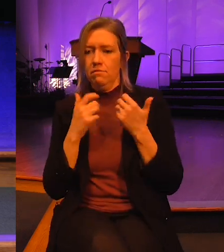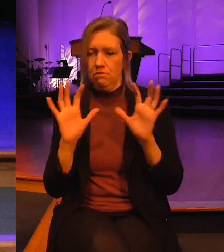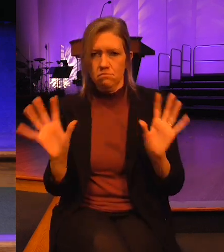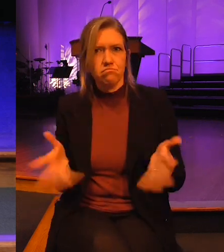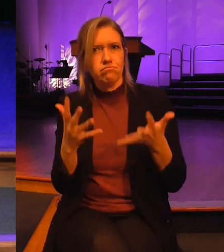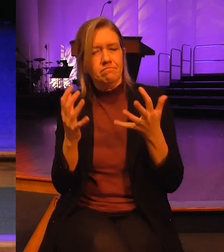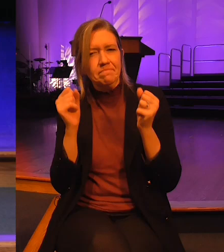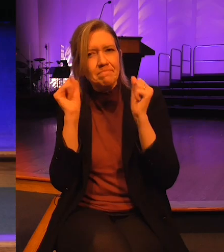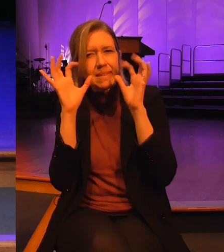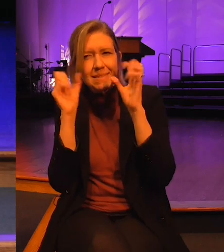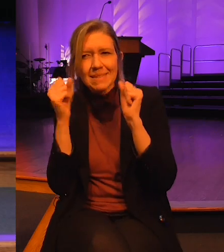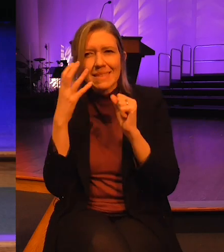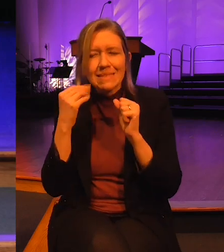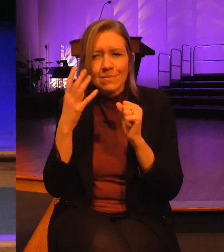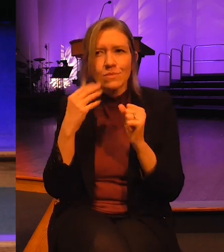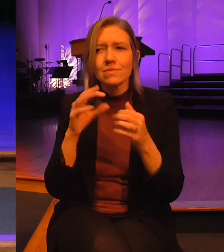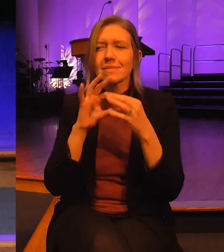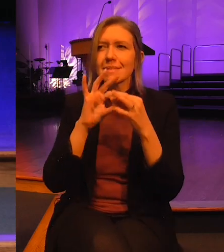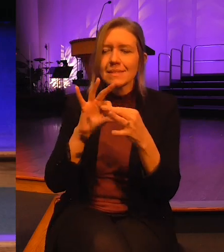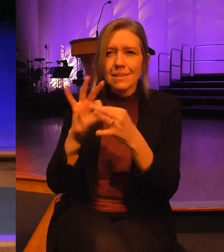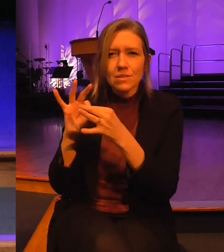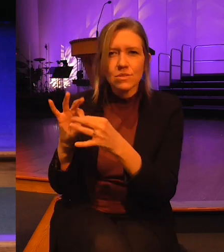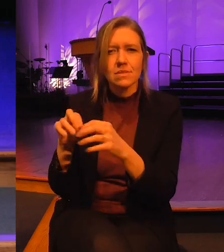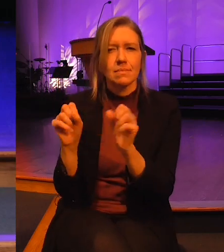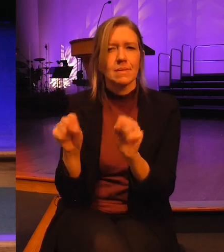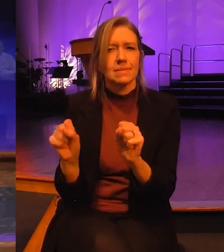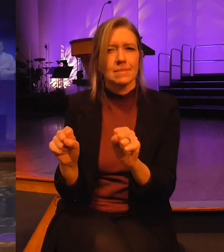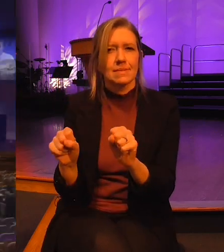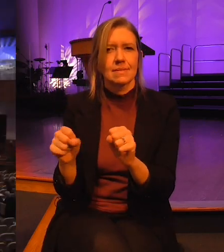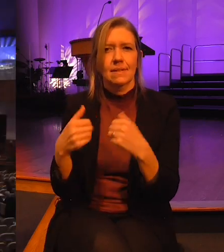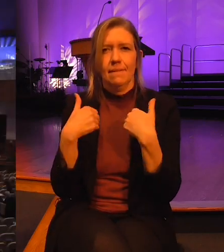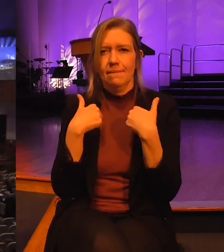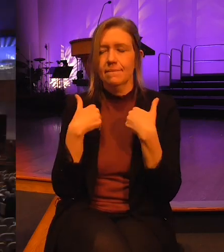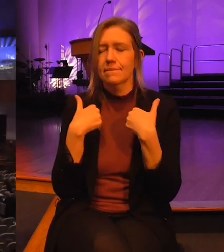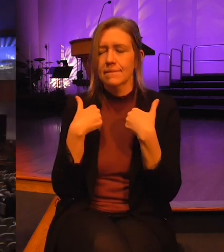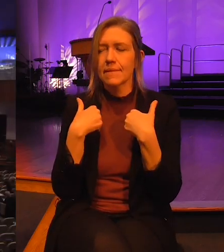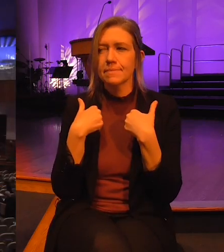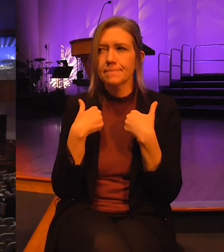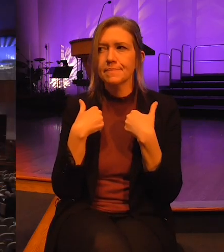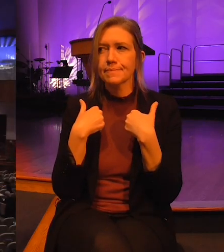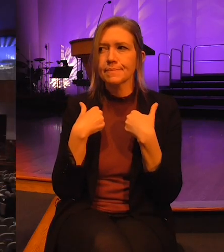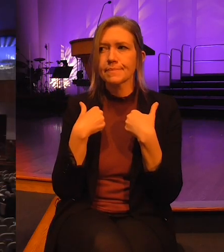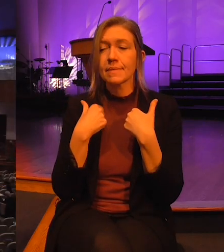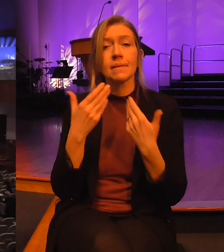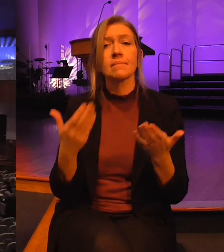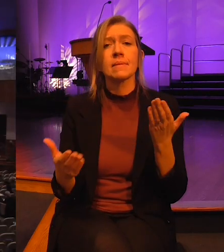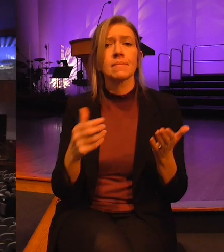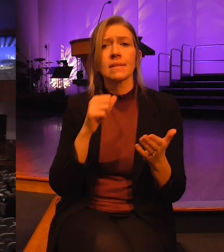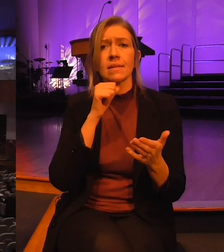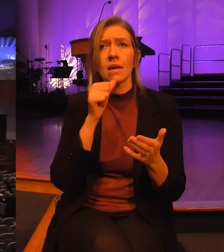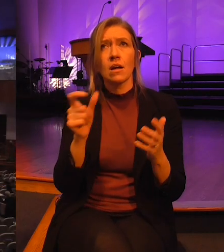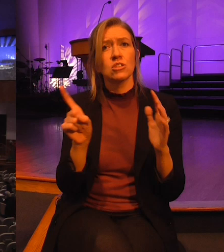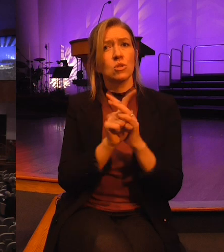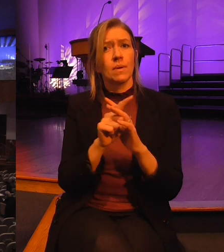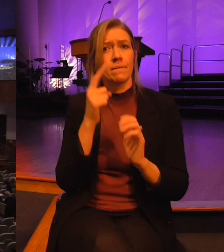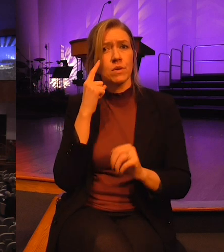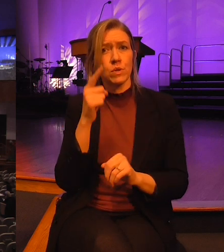posibilidades. Puede que no llegue a través de ti de esa manera, pero confía en que lo que surge